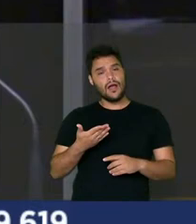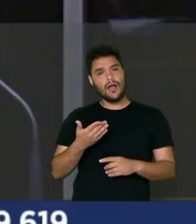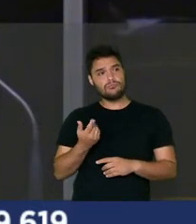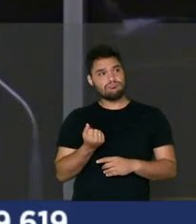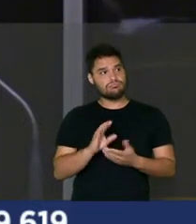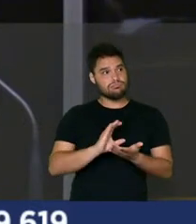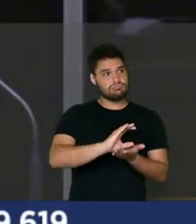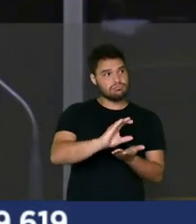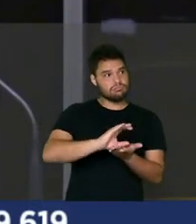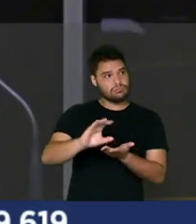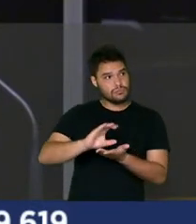DISTRIBUIR ESSES RECURSOS NA FORMA DE POLÍTICAS PÚBLICAS.